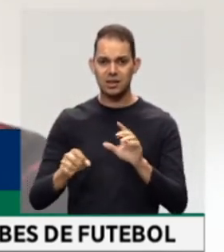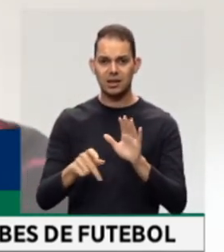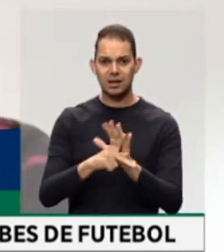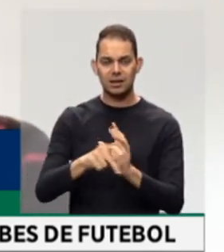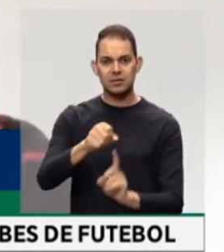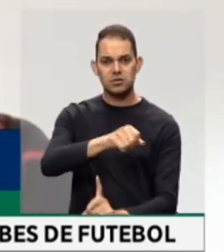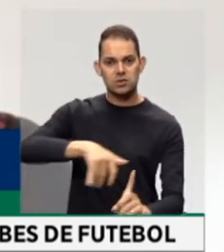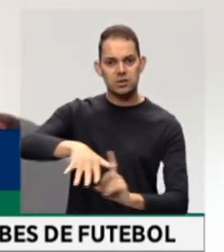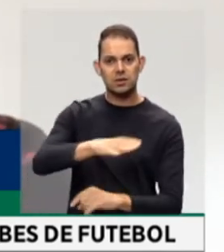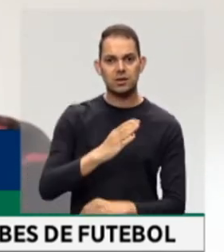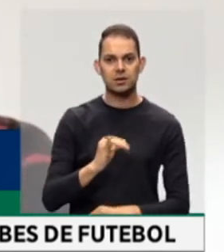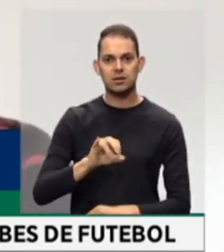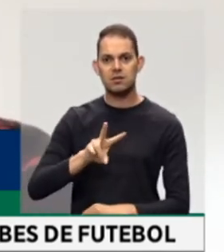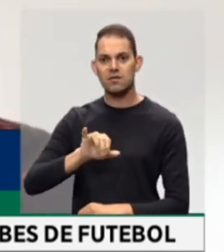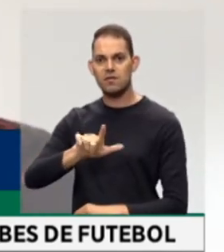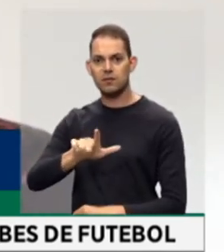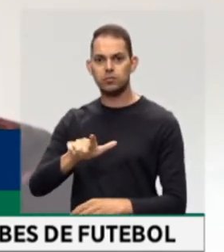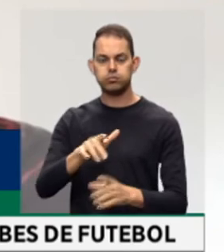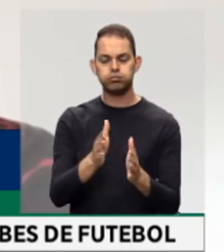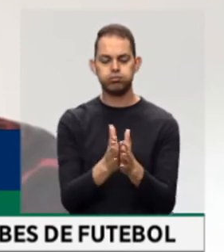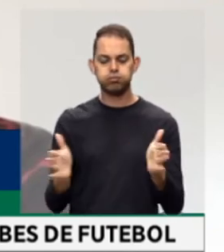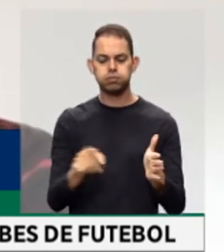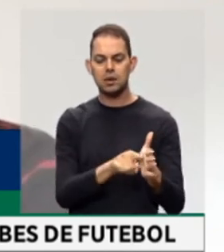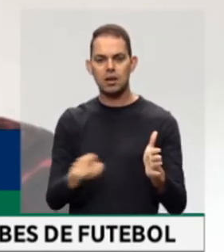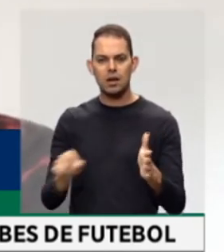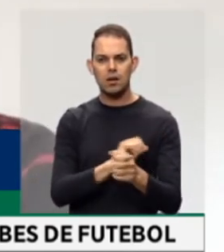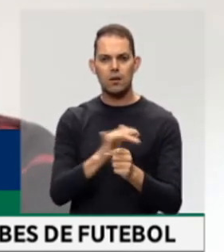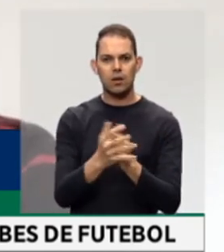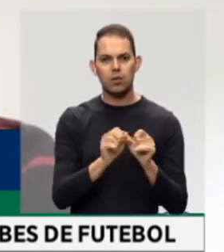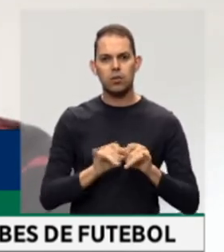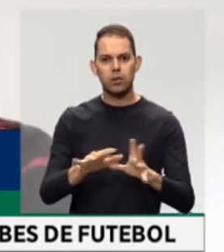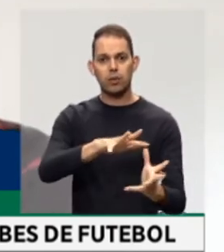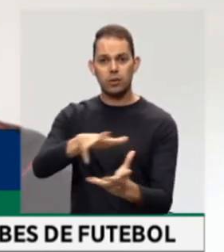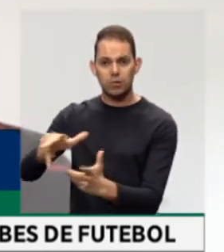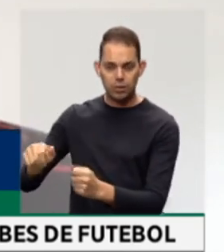DICA, PRESTAÇÃO DE CONTAS DAS ORGANIZAÇÕES DA SOCIEDADE CIVIL DURANTE O PERÍODO DA PANDEMIA. A